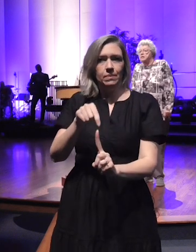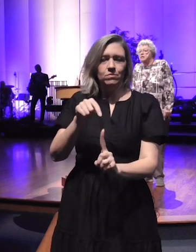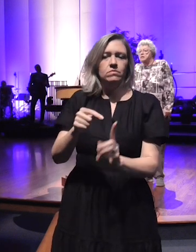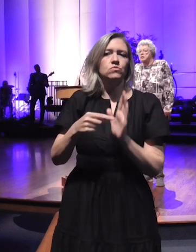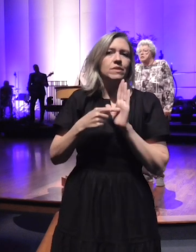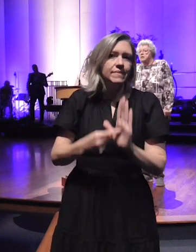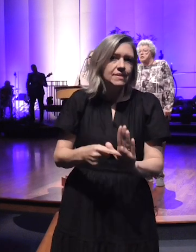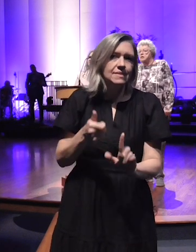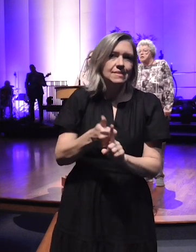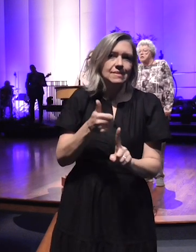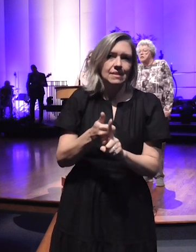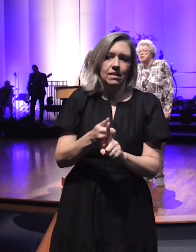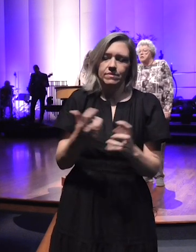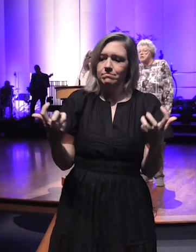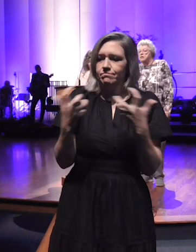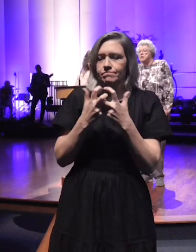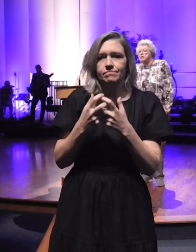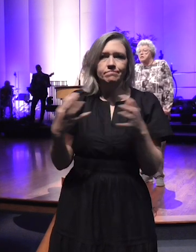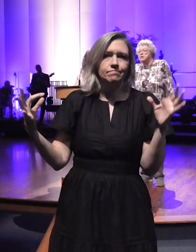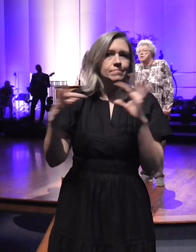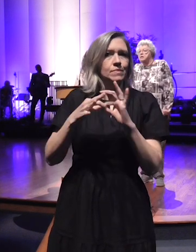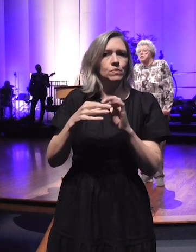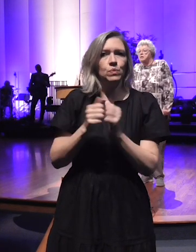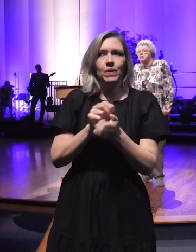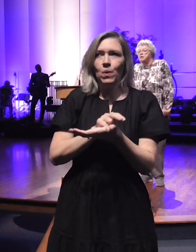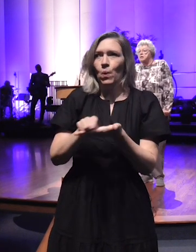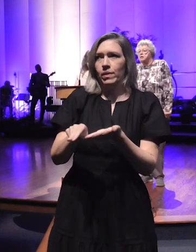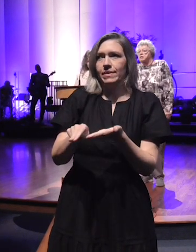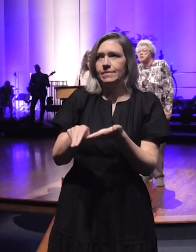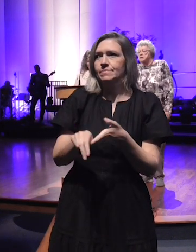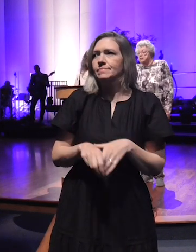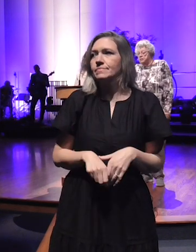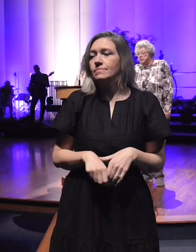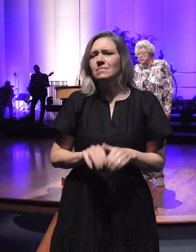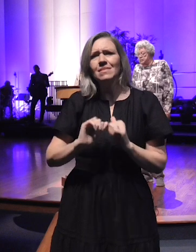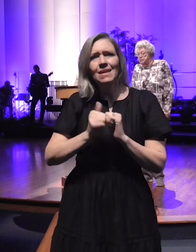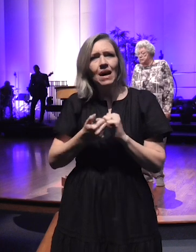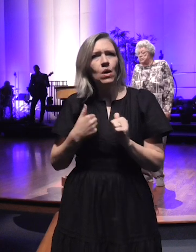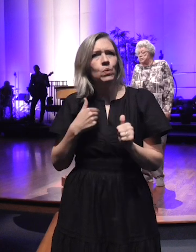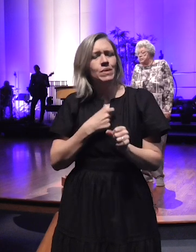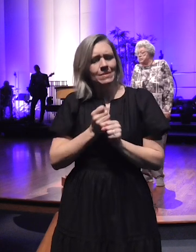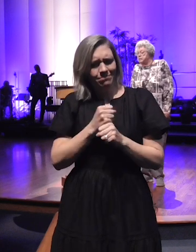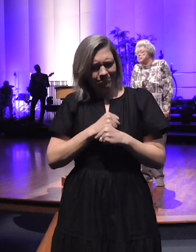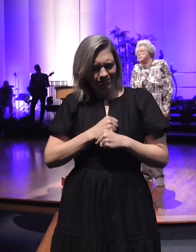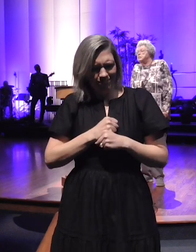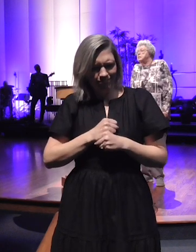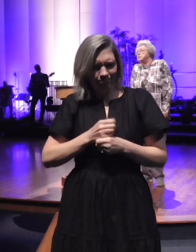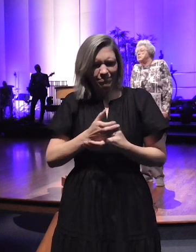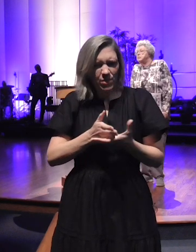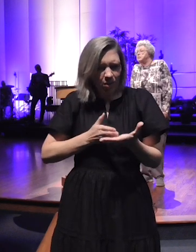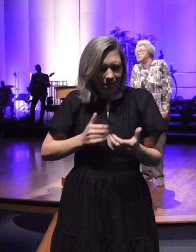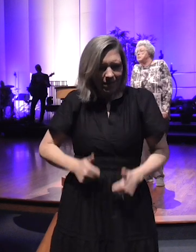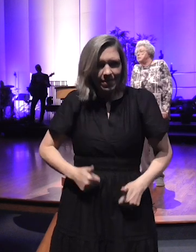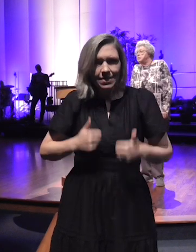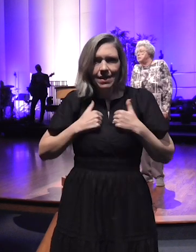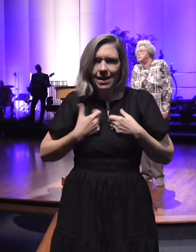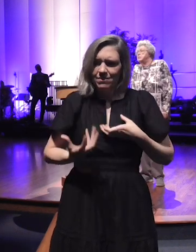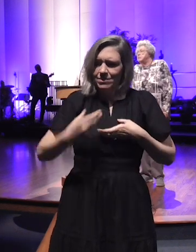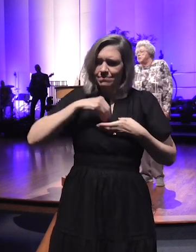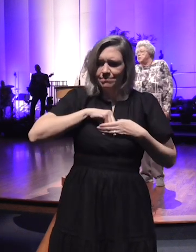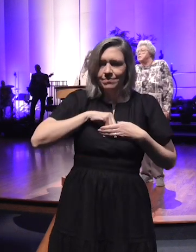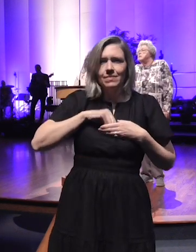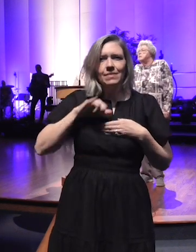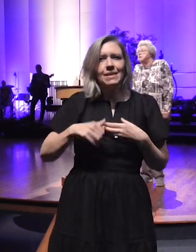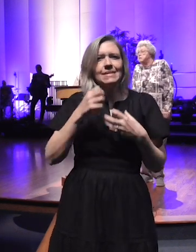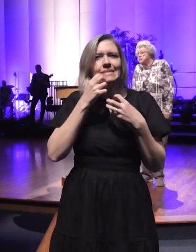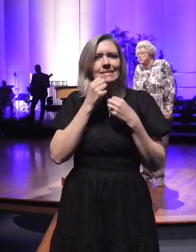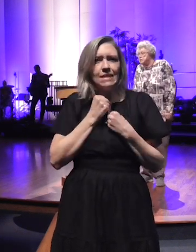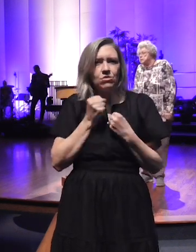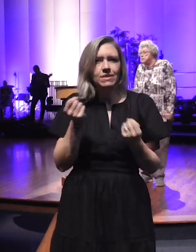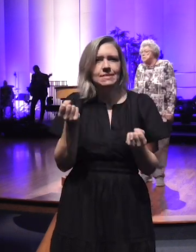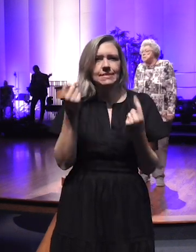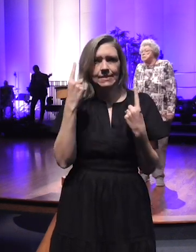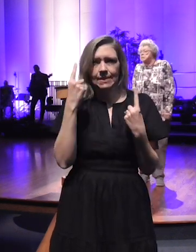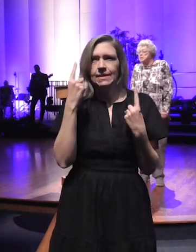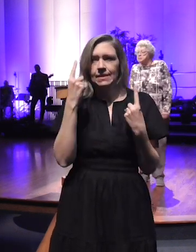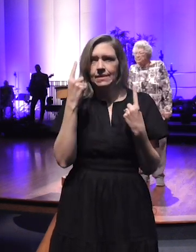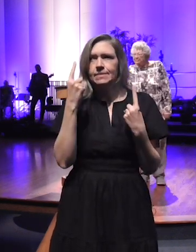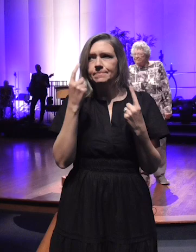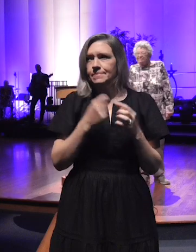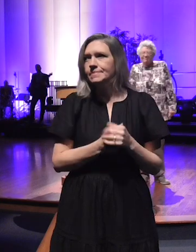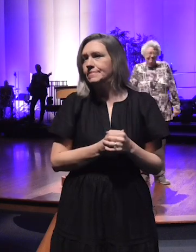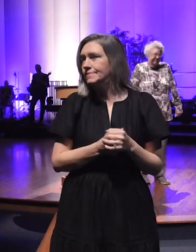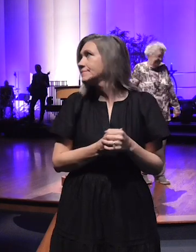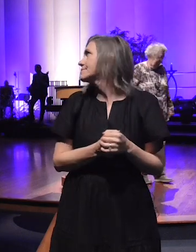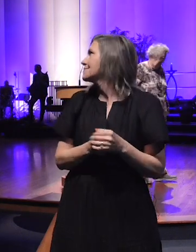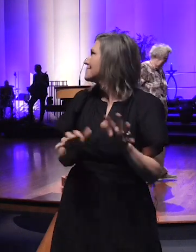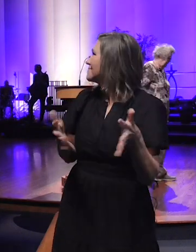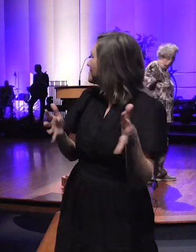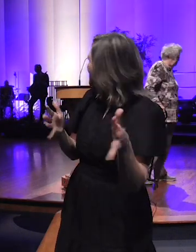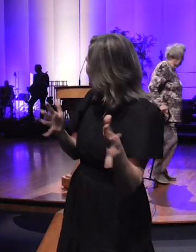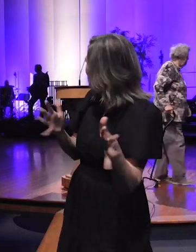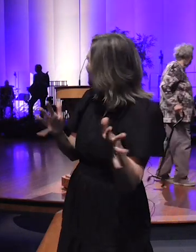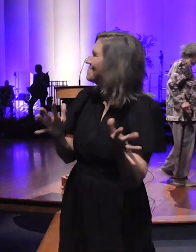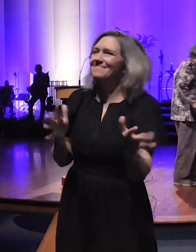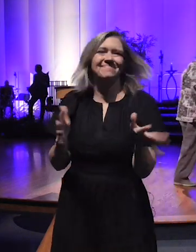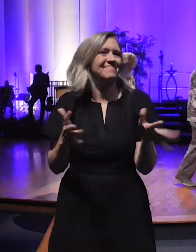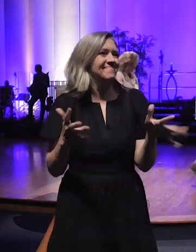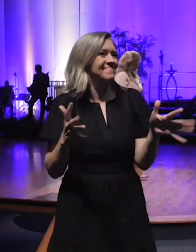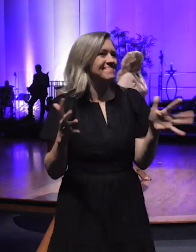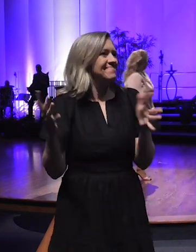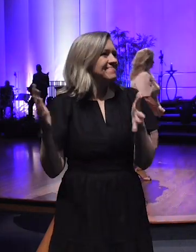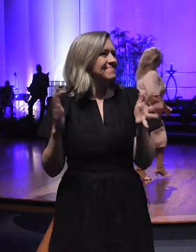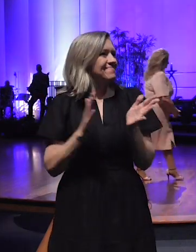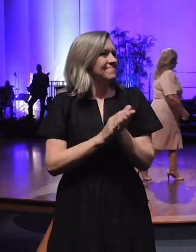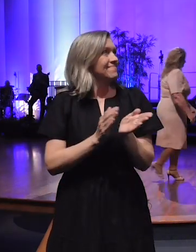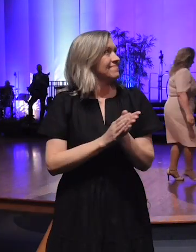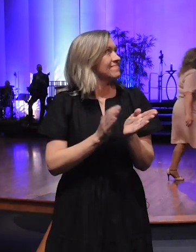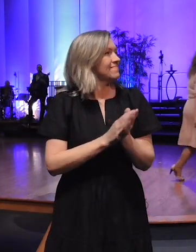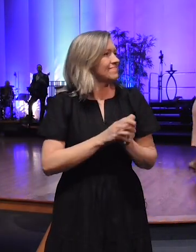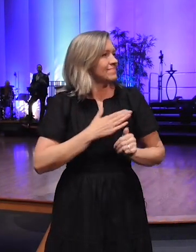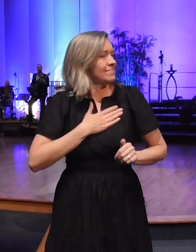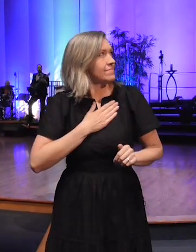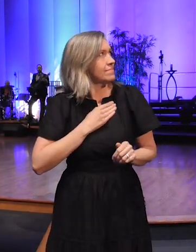de Santidad, ¿cómo hacemos espacio en nuestras vidas para este tipo de visión sagrada? [Aplausos] [Música]